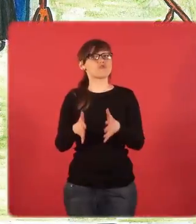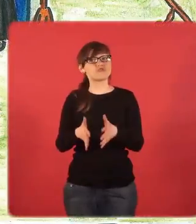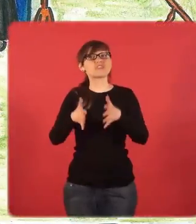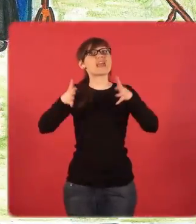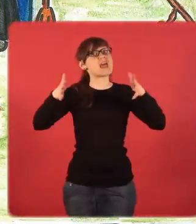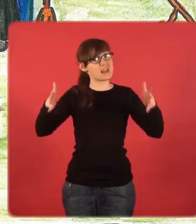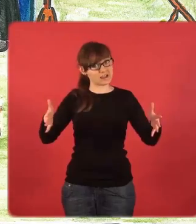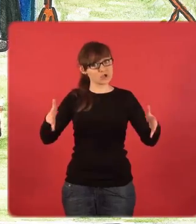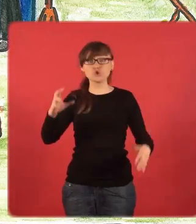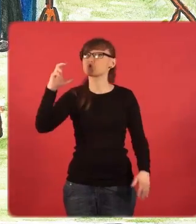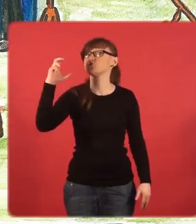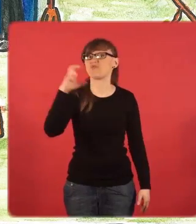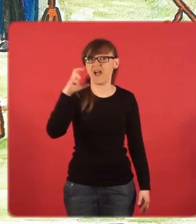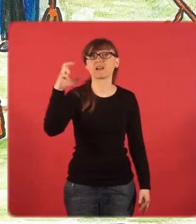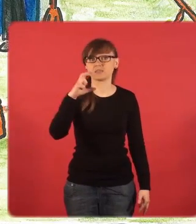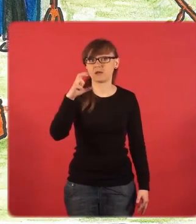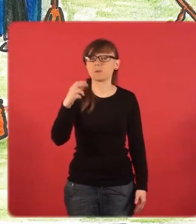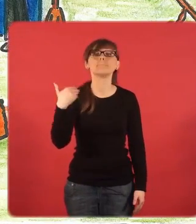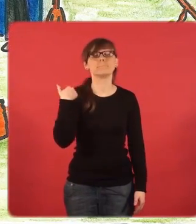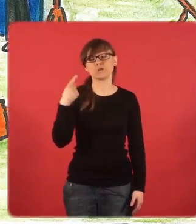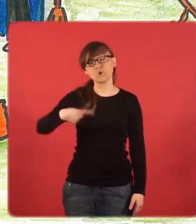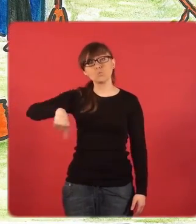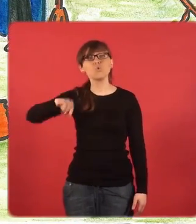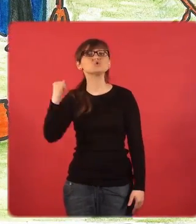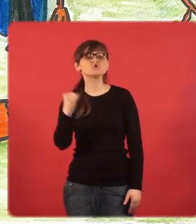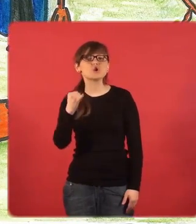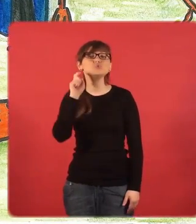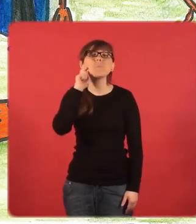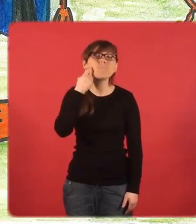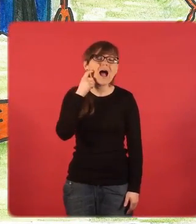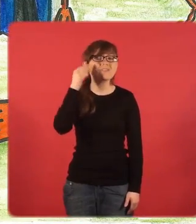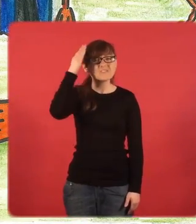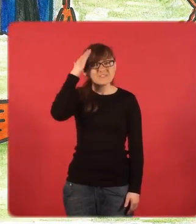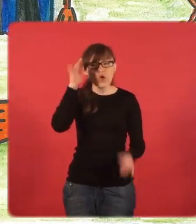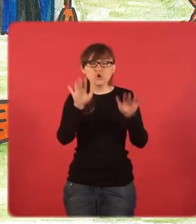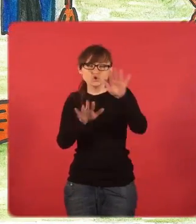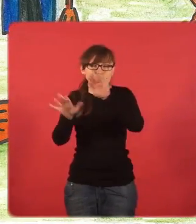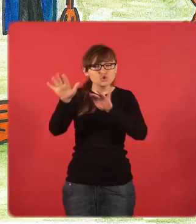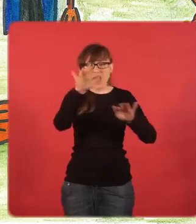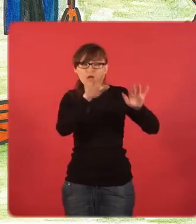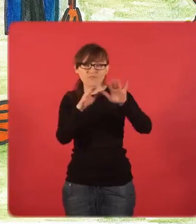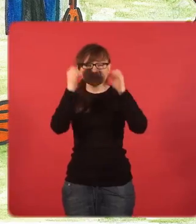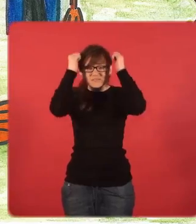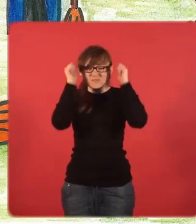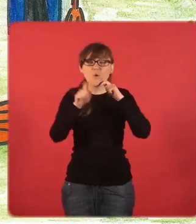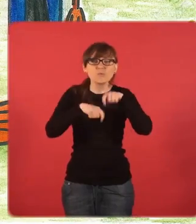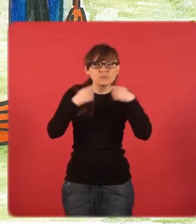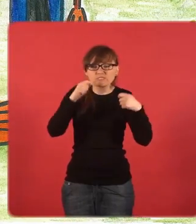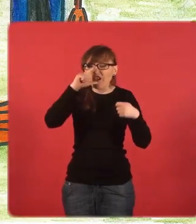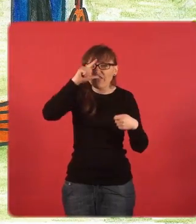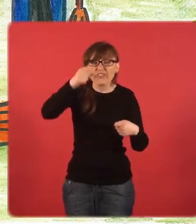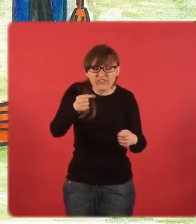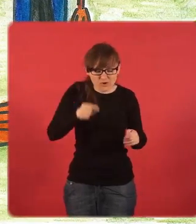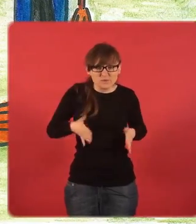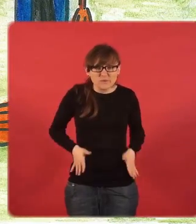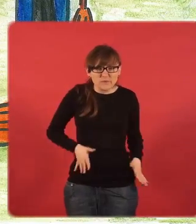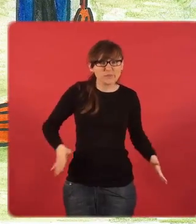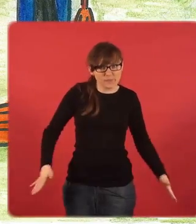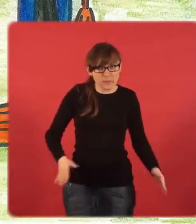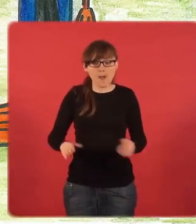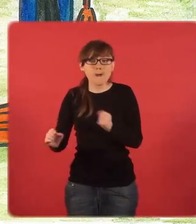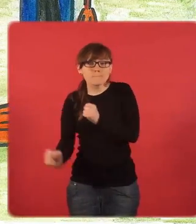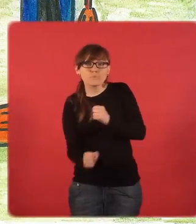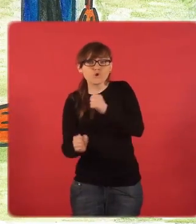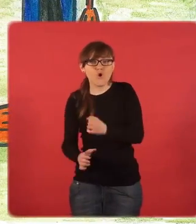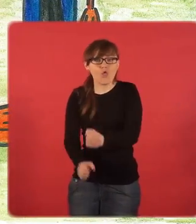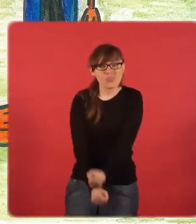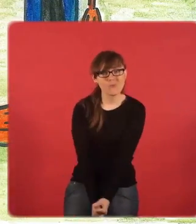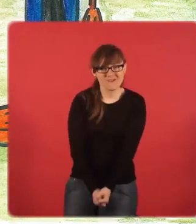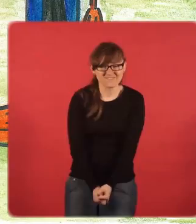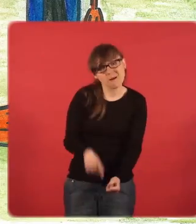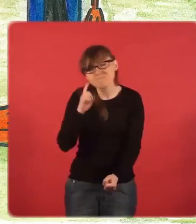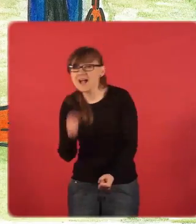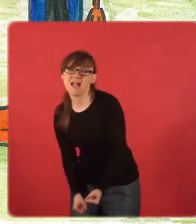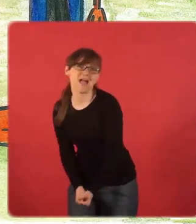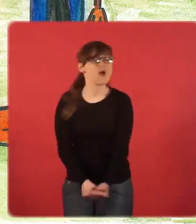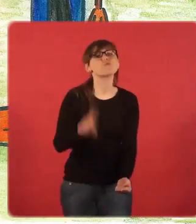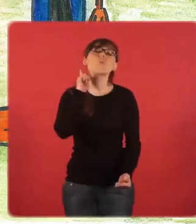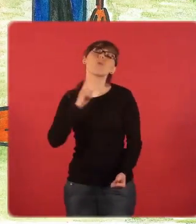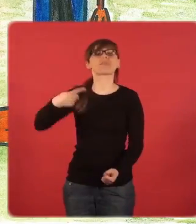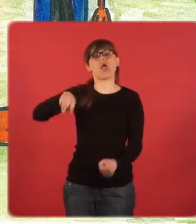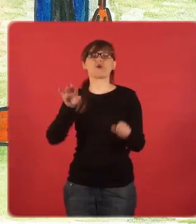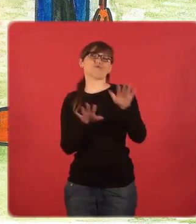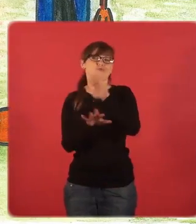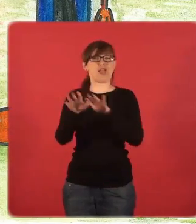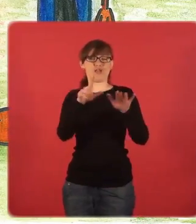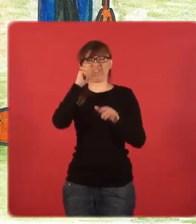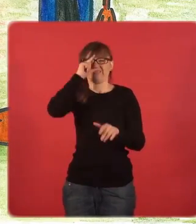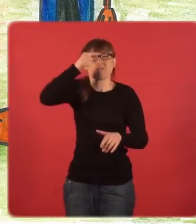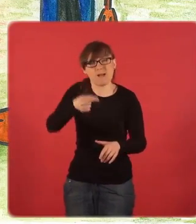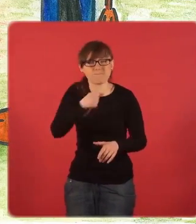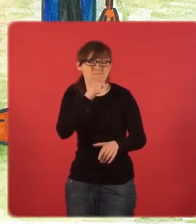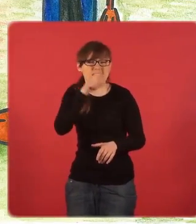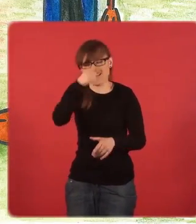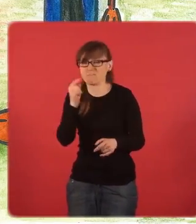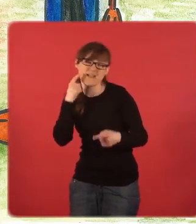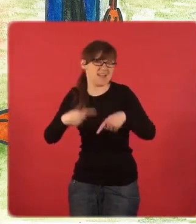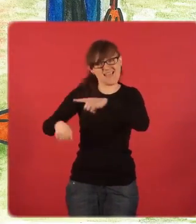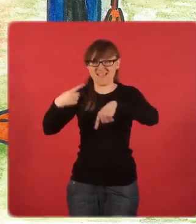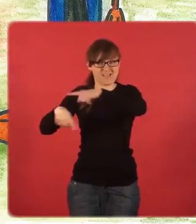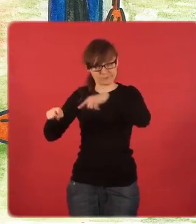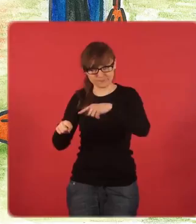W Wielki Czwartek wszyscy przebrali się za Baba-Jagi. Lissa pożyczyła od Agdy chustkę w kratę, fartuch w paski i długa czarną spódnicę. Każde dziecko było przebrane za czarownicę.